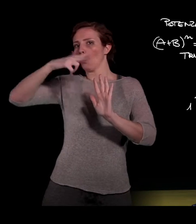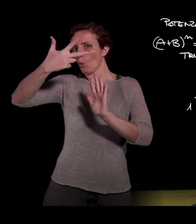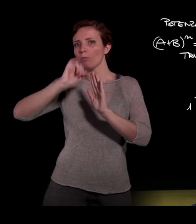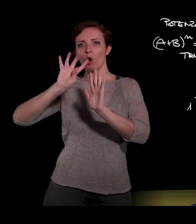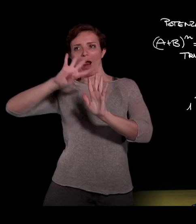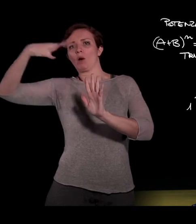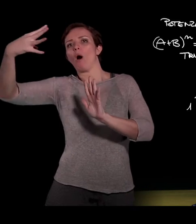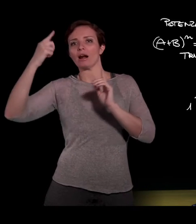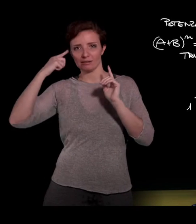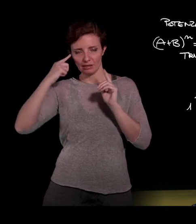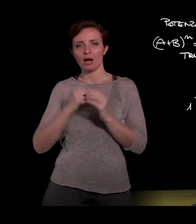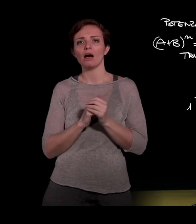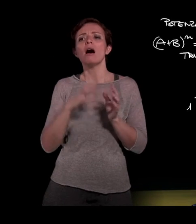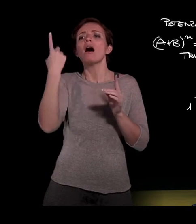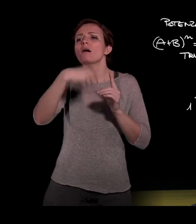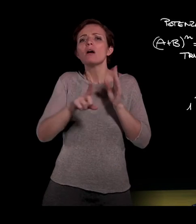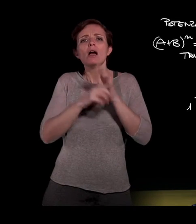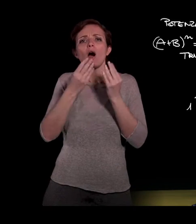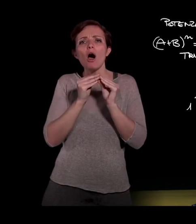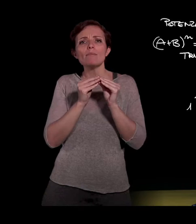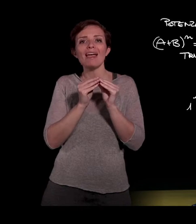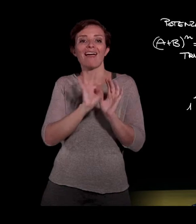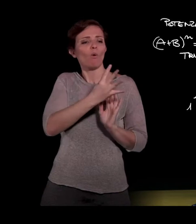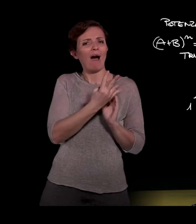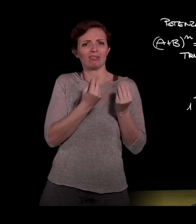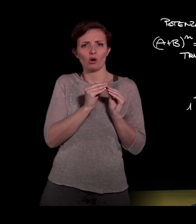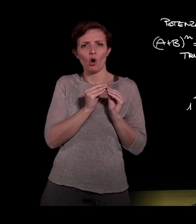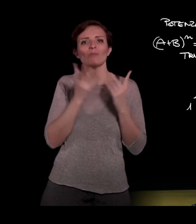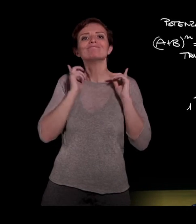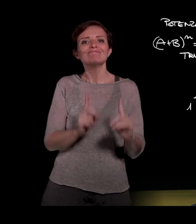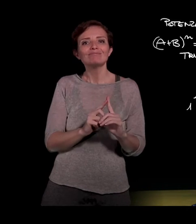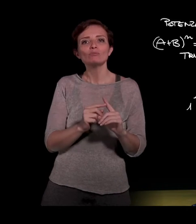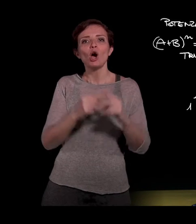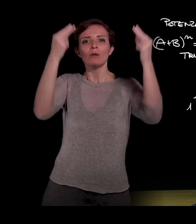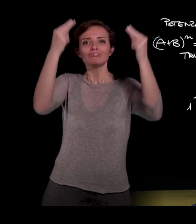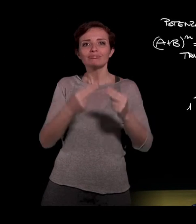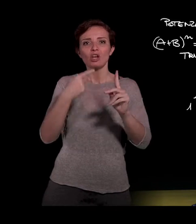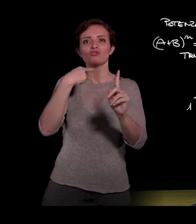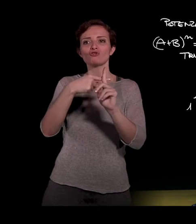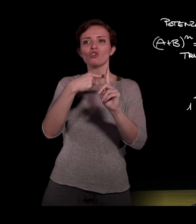Si ottengono andando a sommare i termini relativi alla riga precedente a quelli vicini.